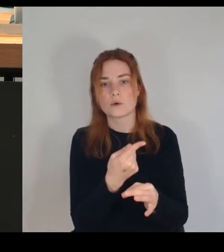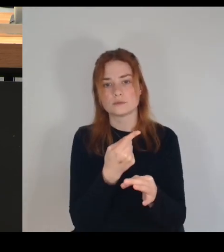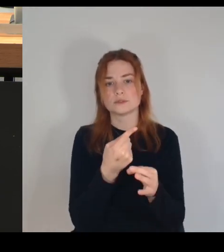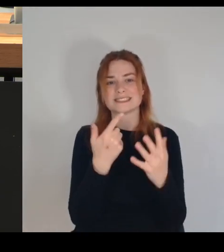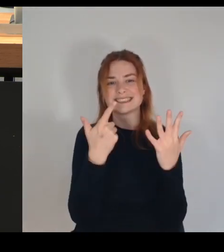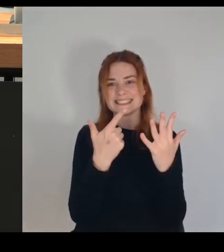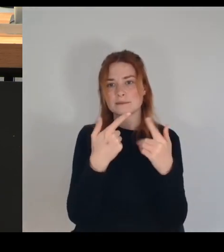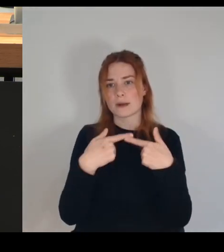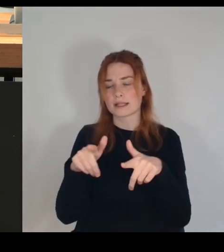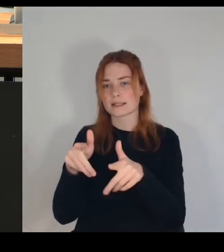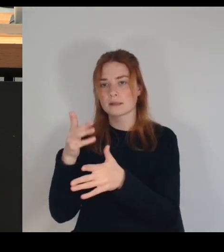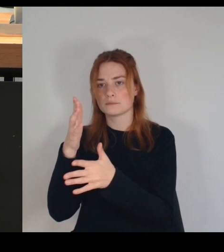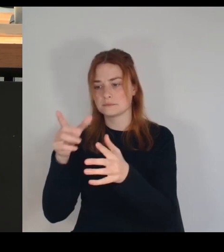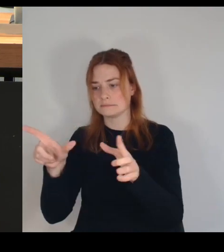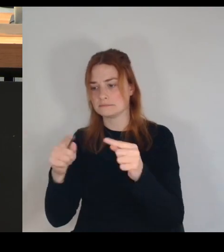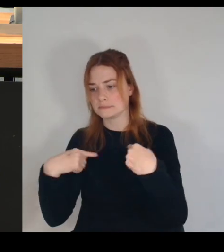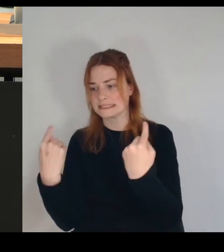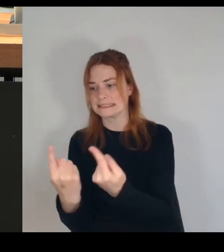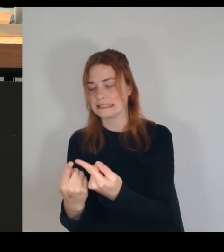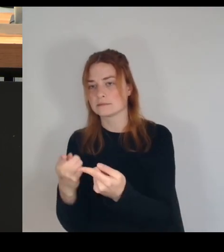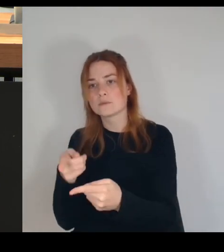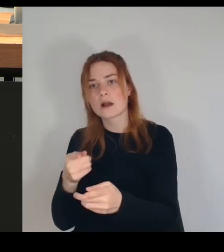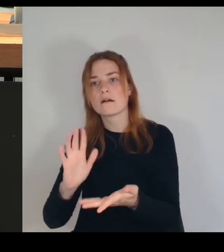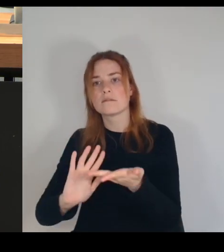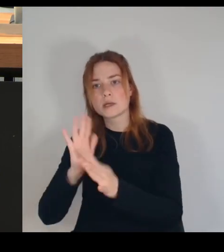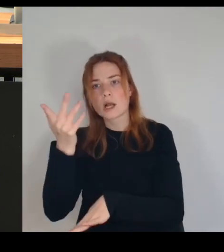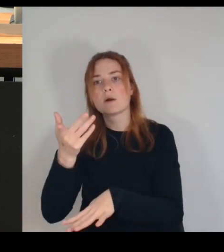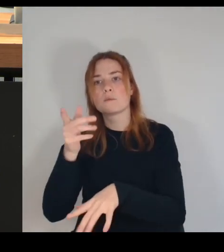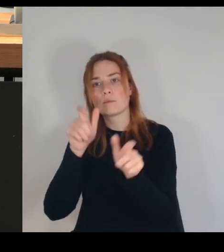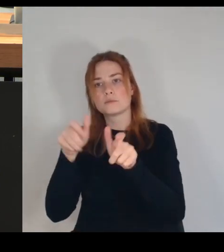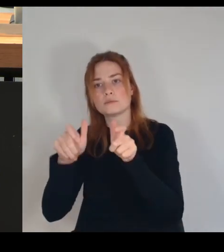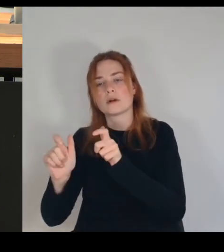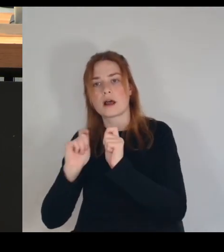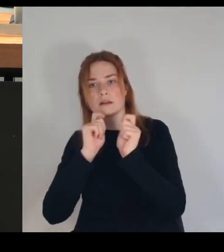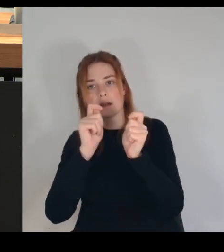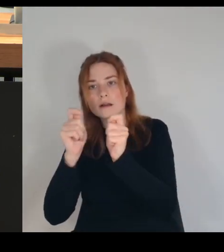stattgefunden oder die BVV hat das beschlossen. Danke noch mal an dieser Stelle